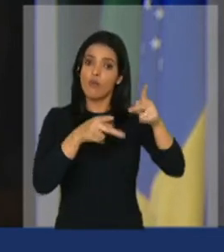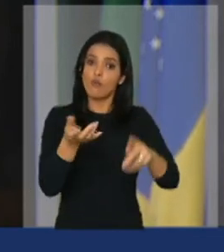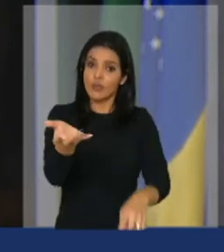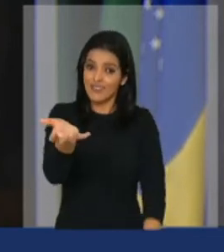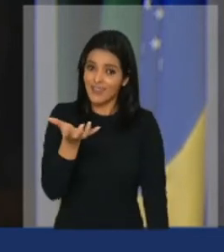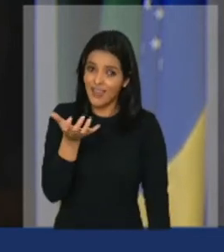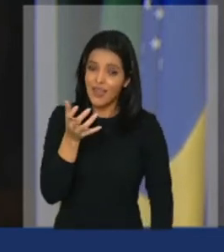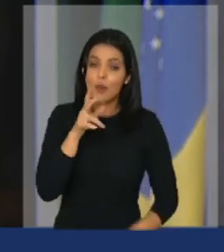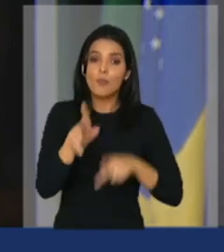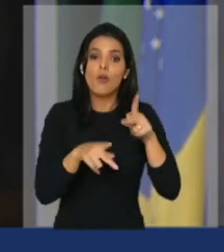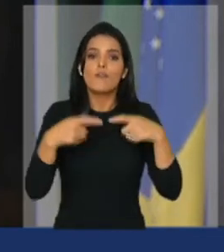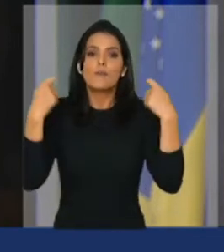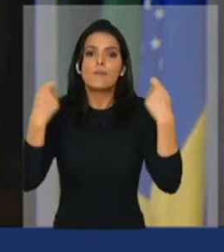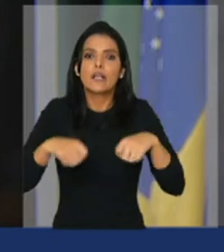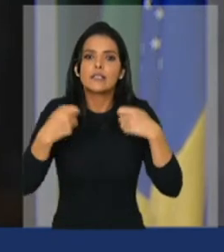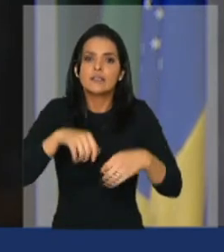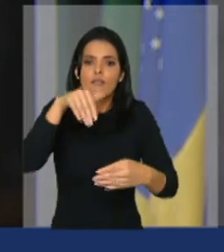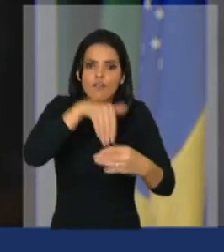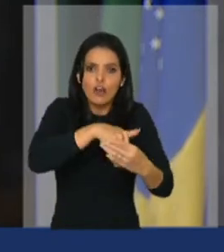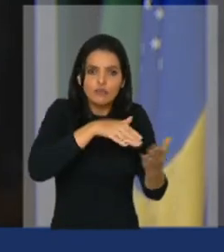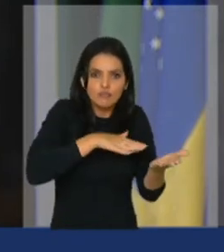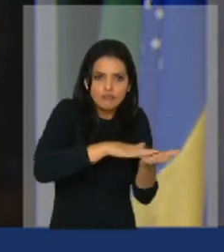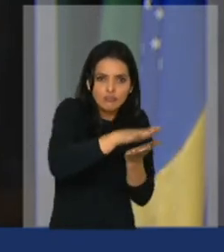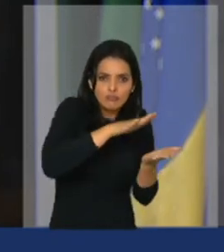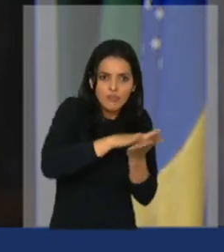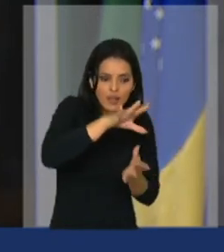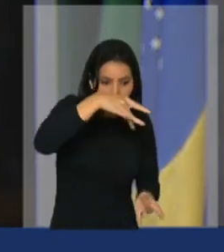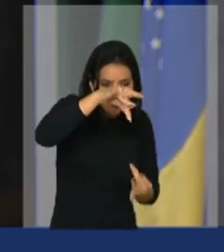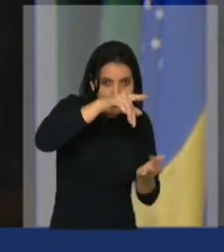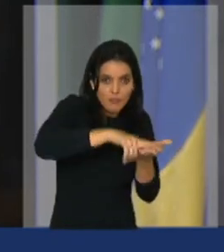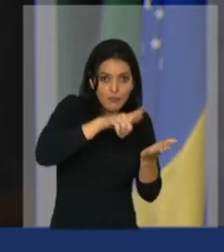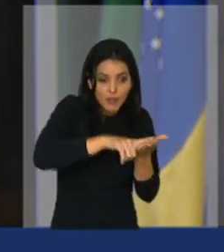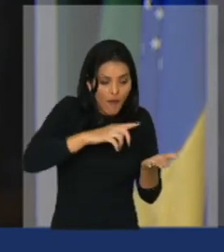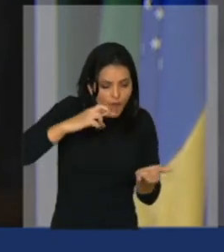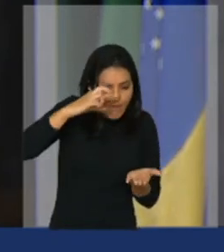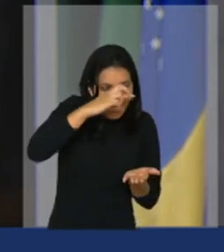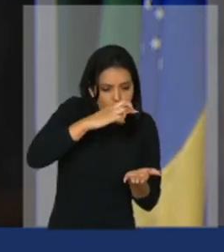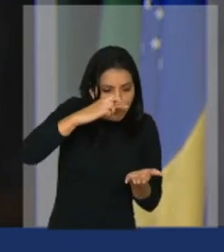PRECISA DO VOTO IMPRESSO, E AUDITAVEL, O POVO BRASILEIRO DE TRANSPARÊNCIA NESTES ELEIÇÕES, ALIÁS, EM TODAS,